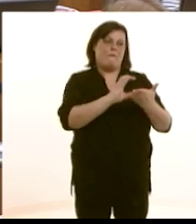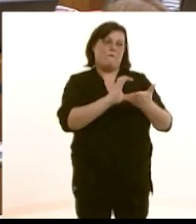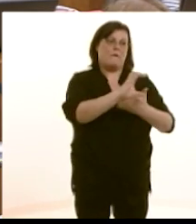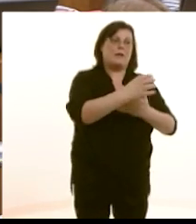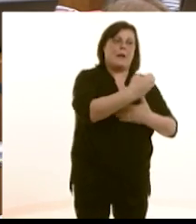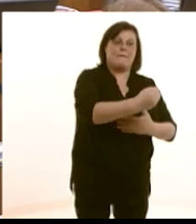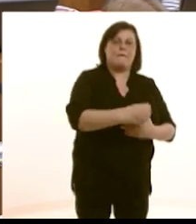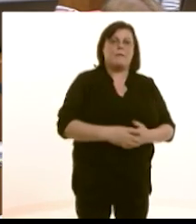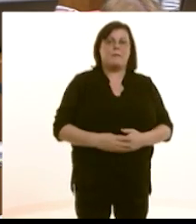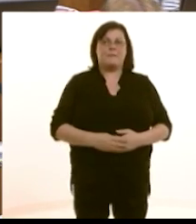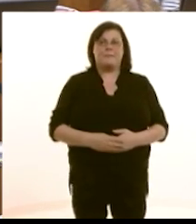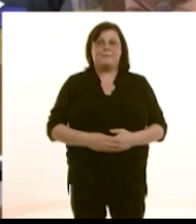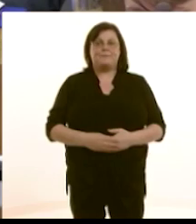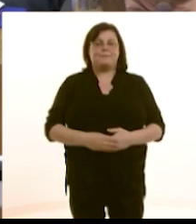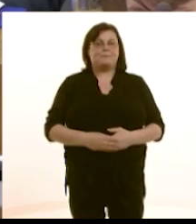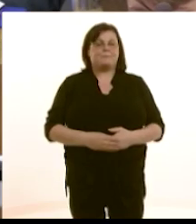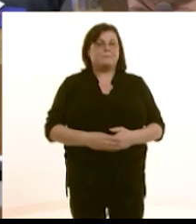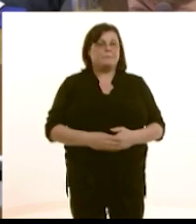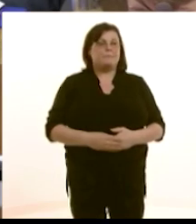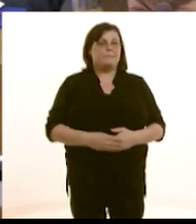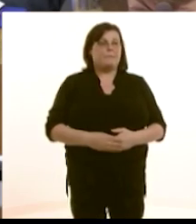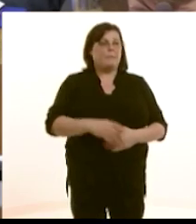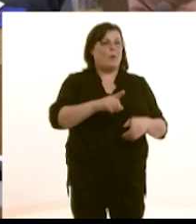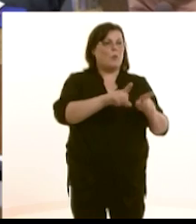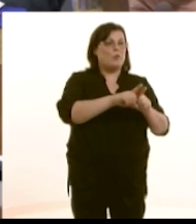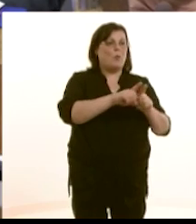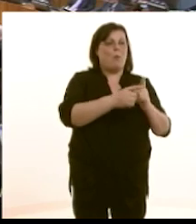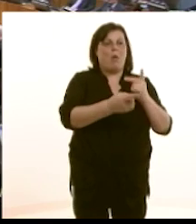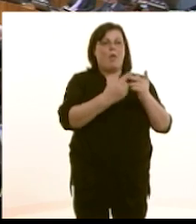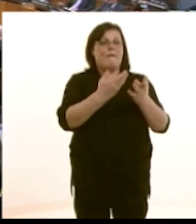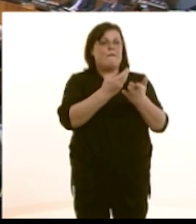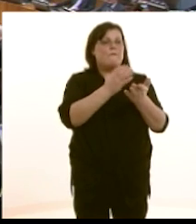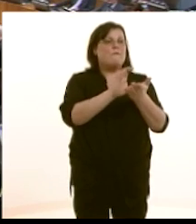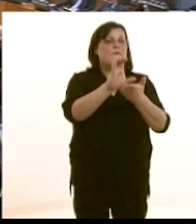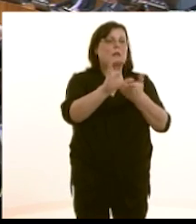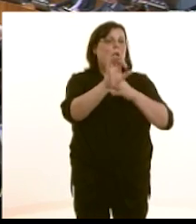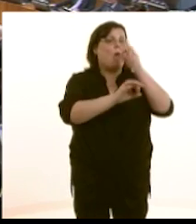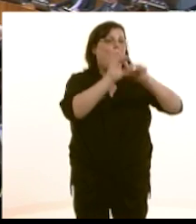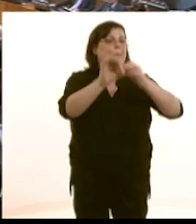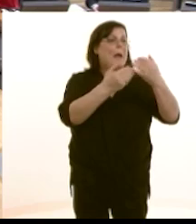nhw wedi ei dynnu i mewn o ffynonellau eraill. Eluned Parrott: I declare an interest: my